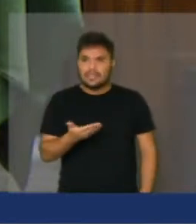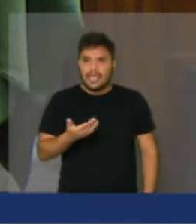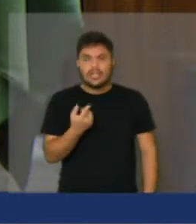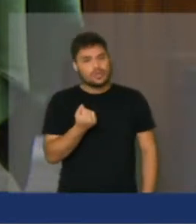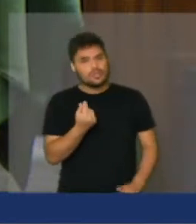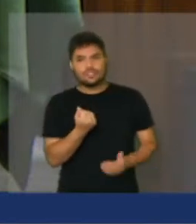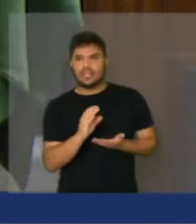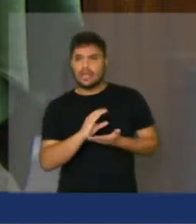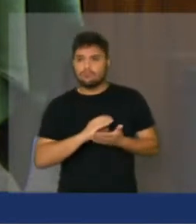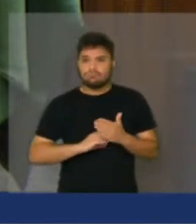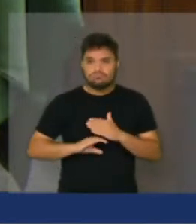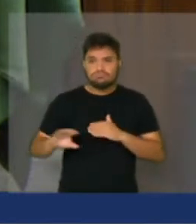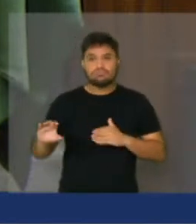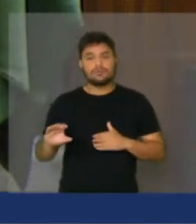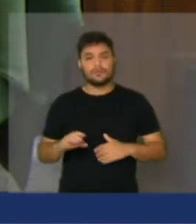RECURSOS PÚBLICOS E AÍ , SENHOR PRESIDENTE, ELE DIZ QUE